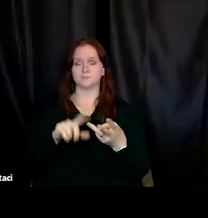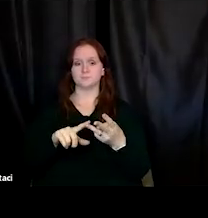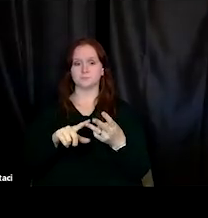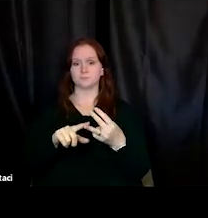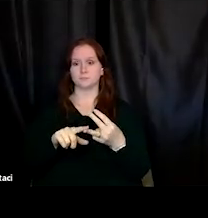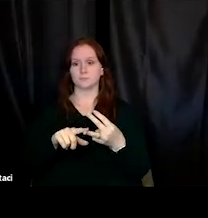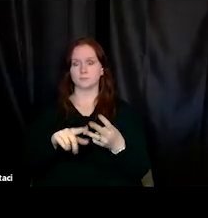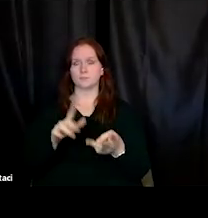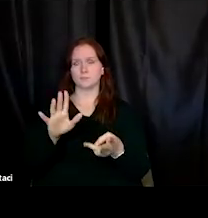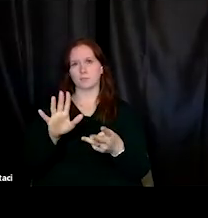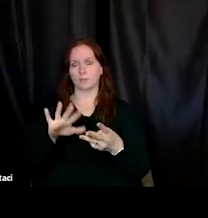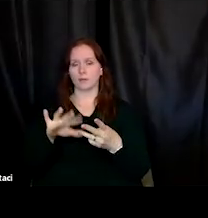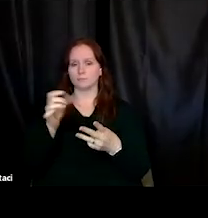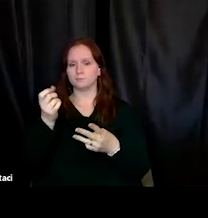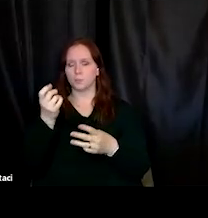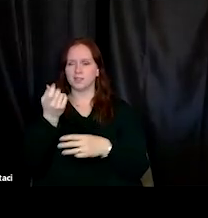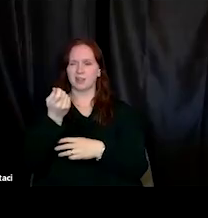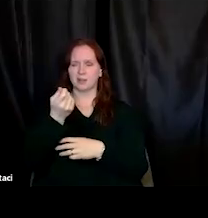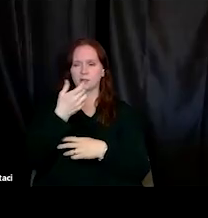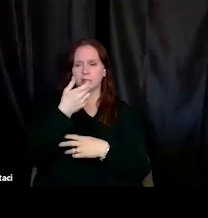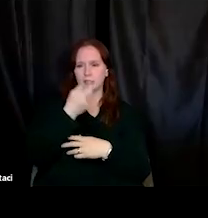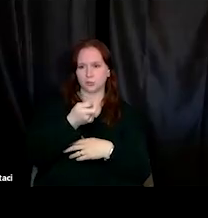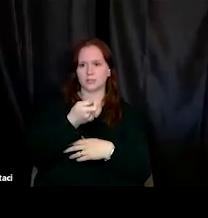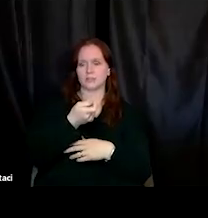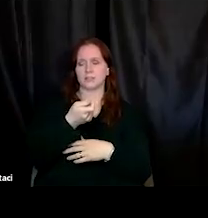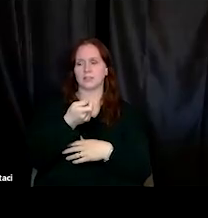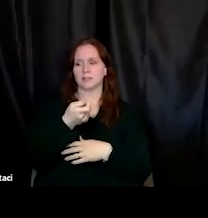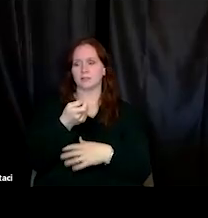Muchos de ustedes están haciendo preguntas excelentes